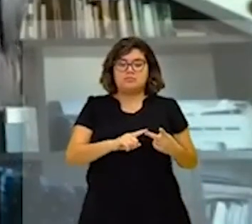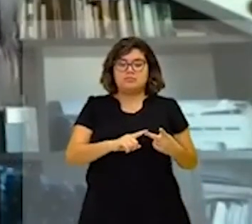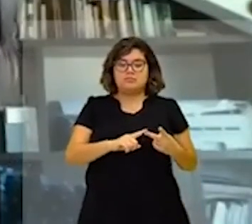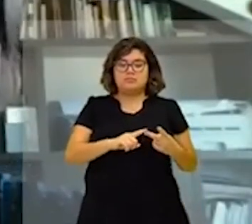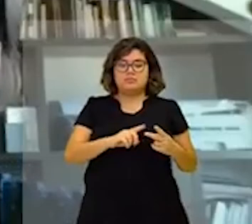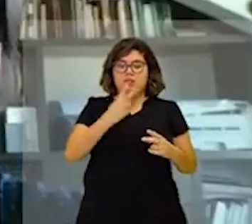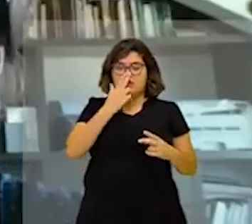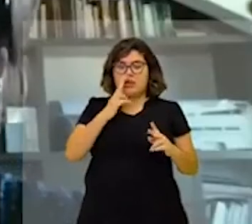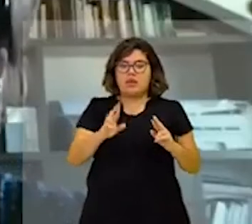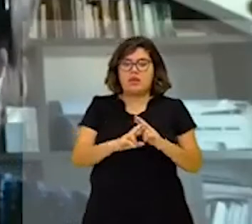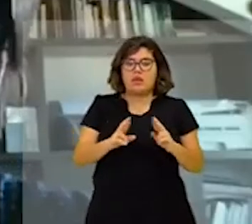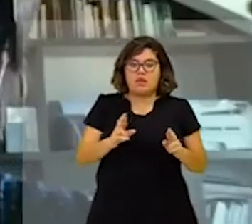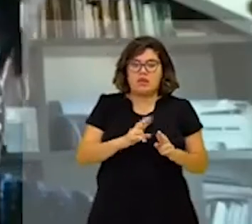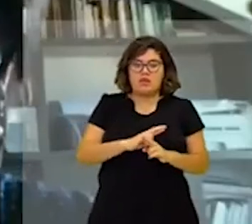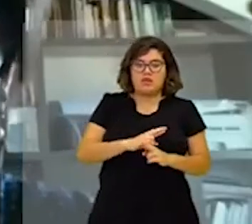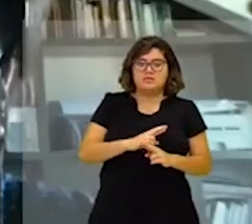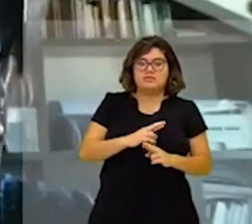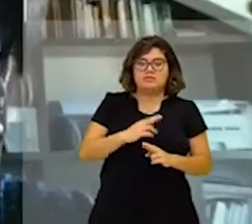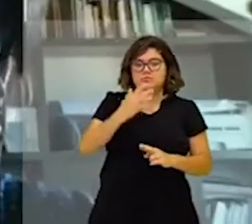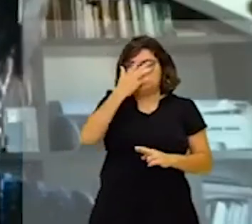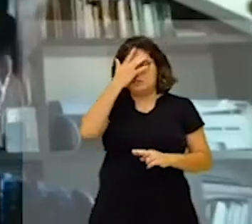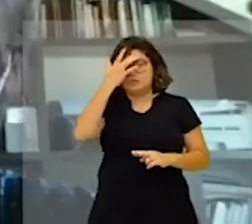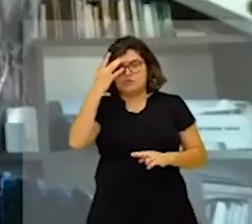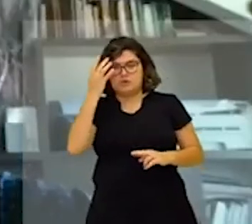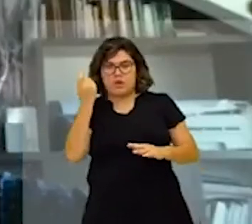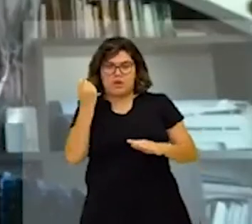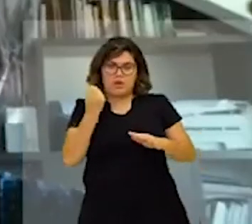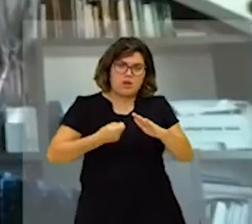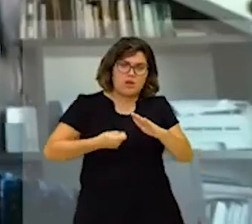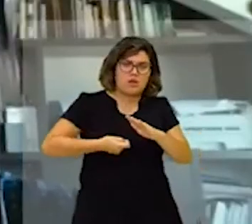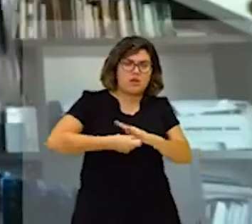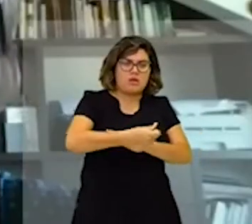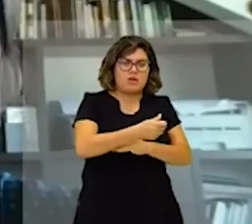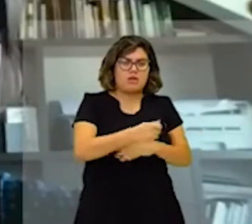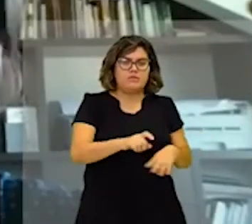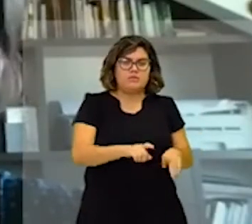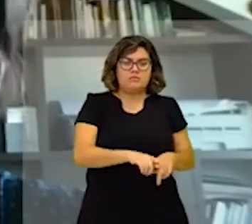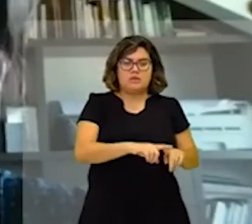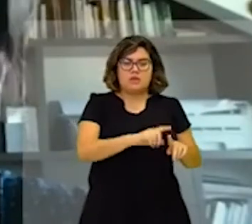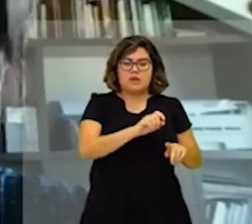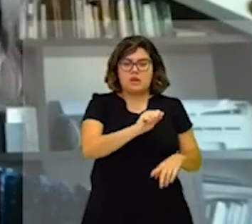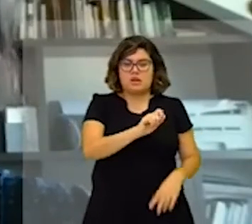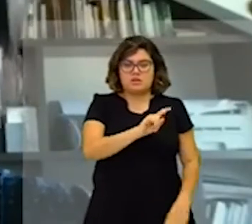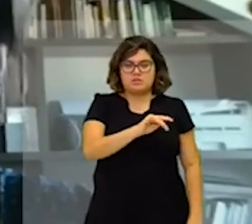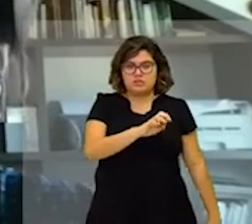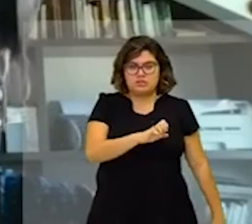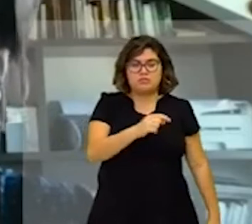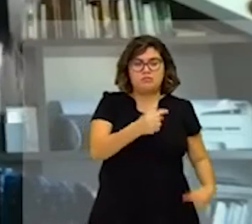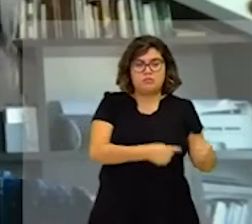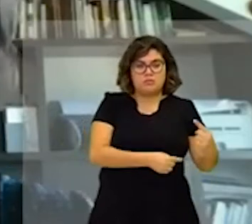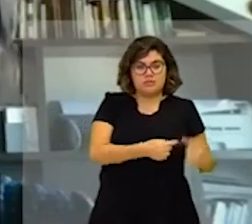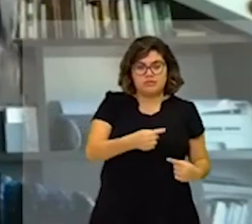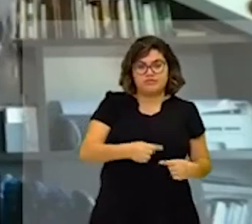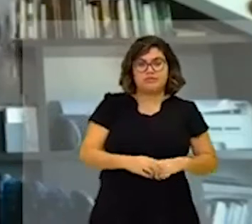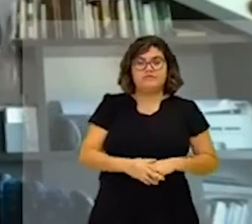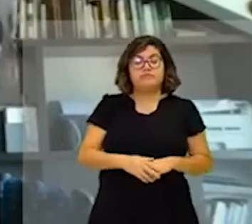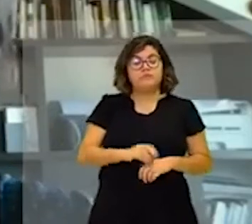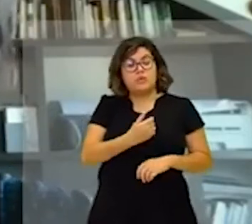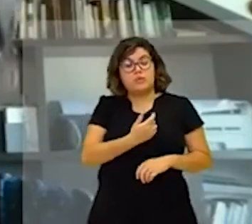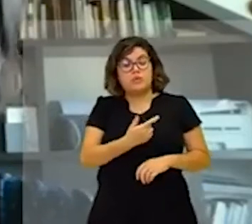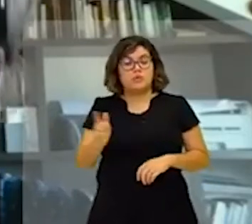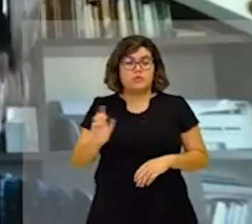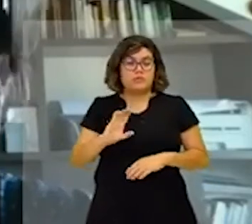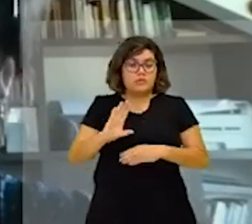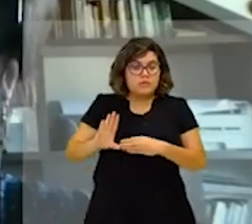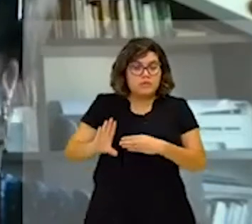entre doadores e agentes políticos outro fomentar mecanismos que proporcionem maior